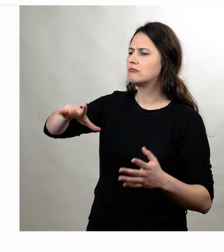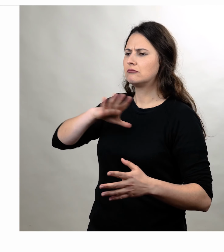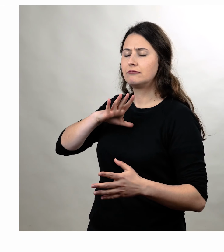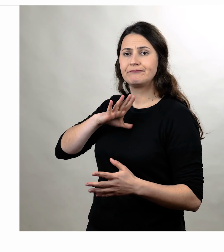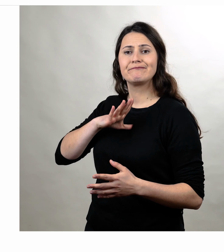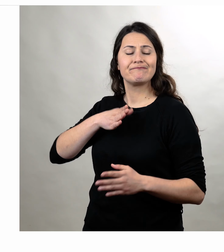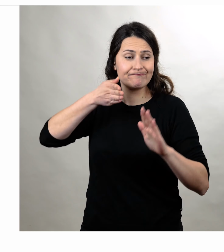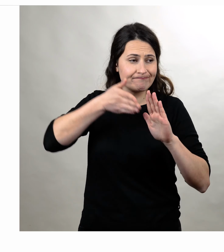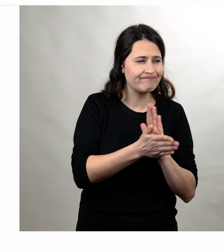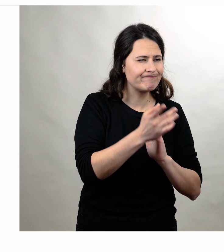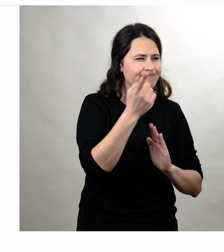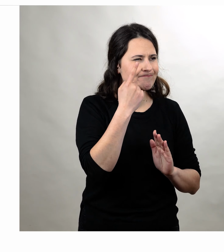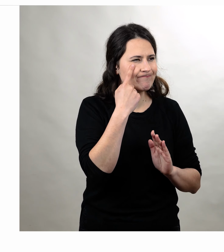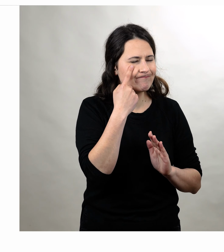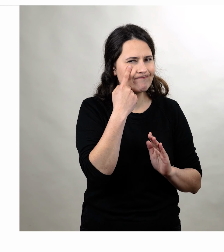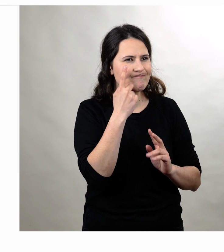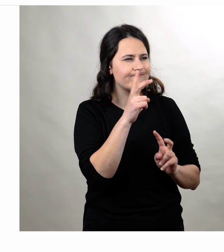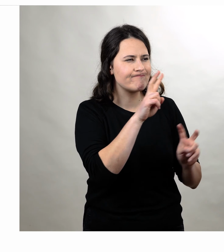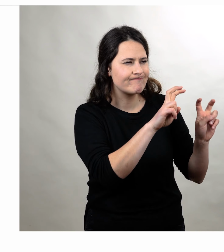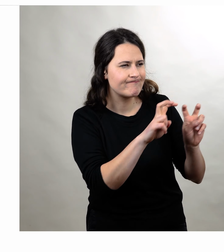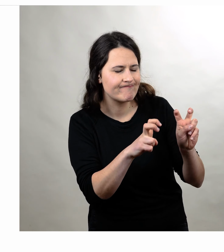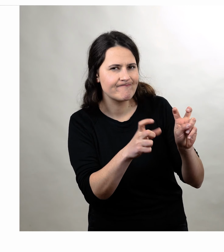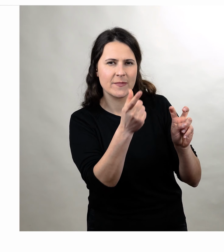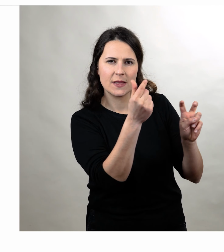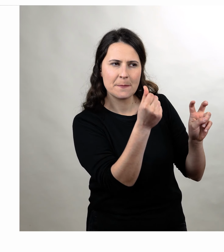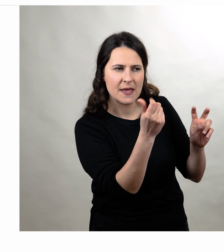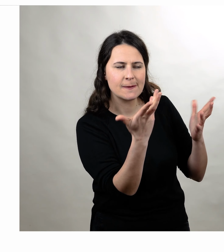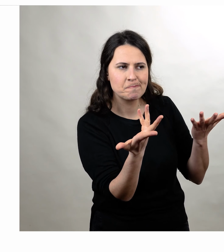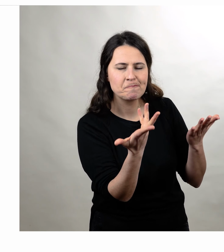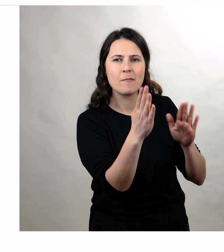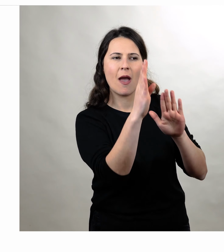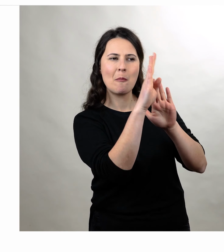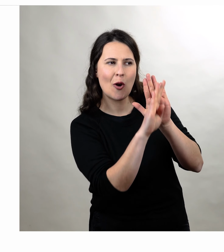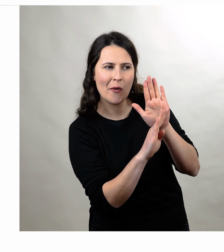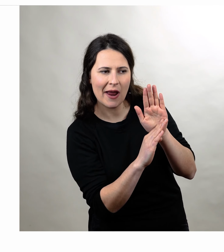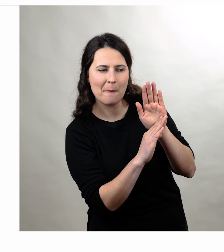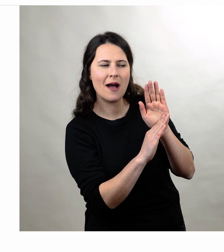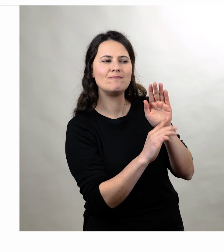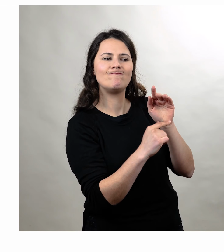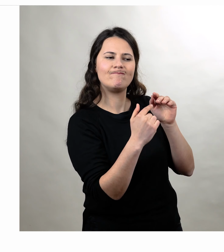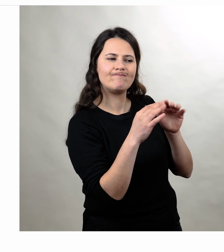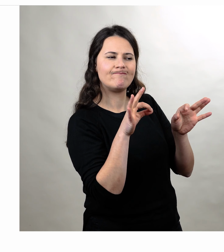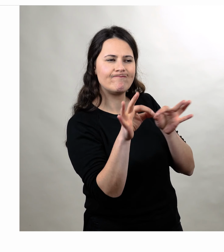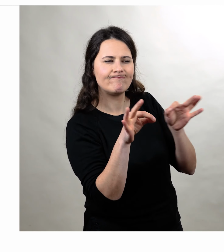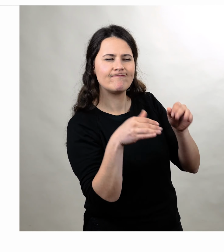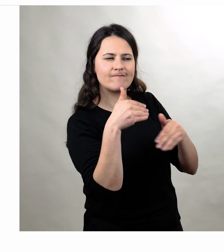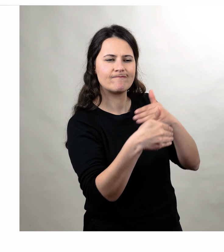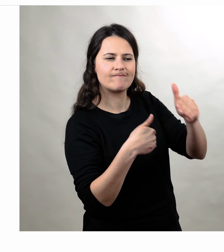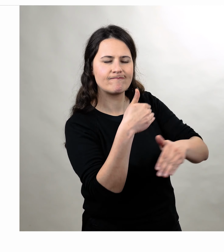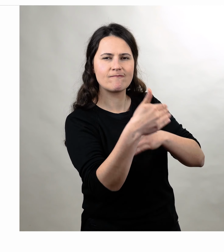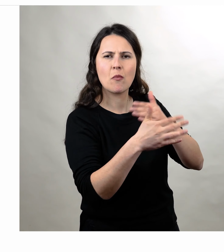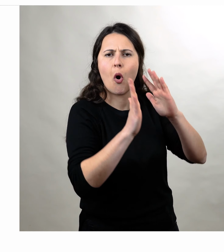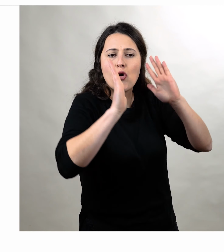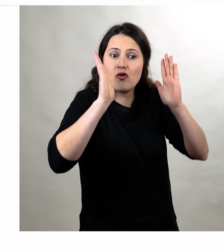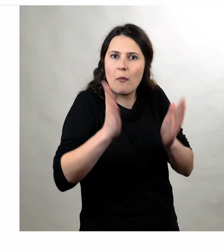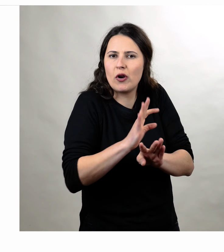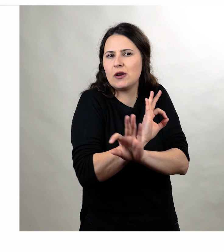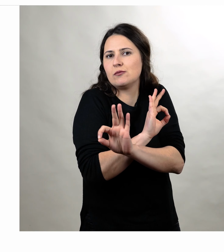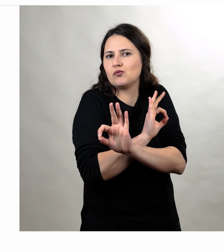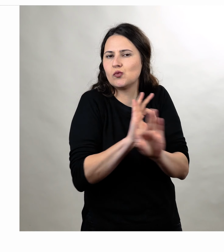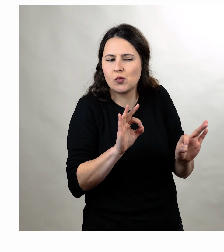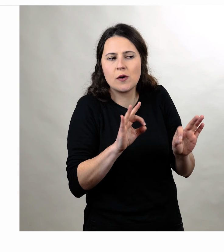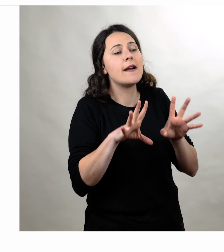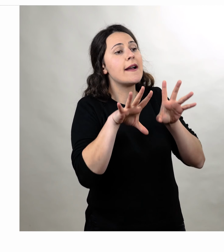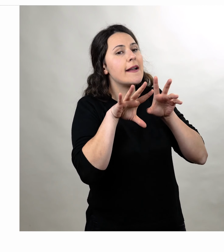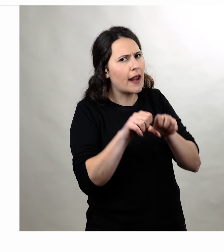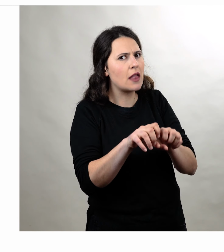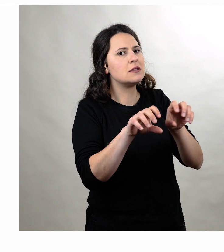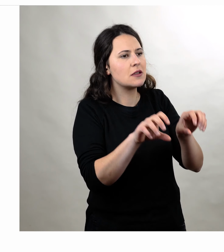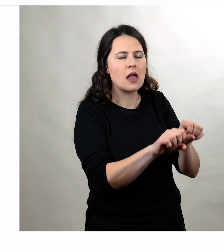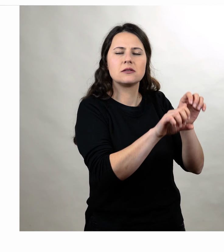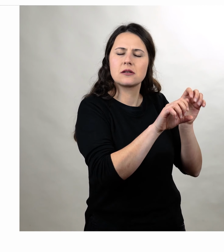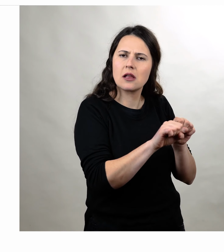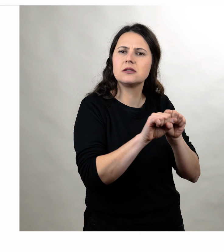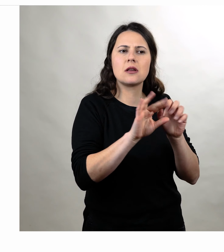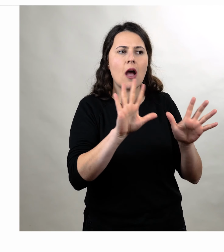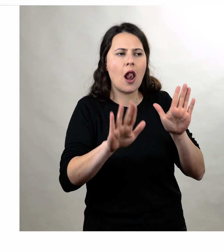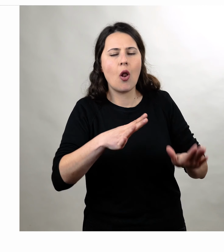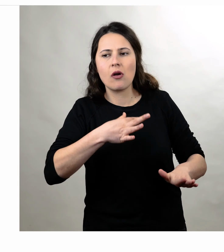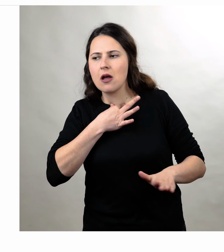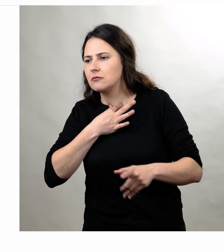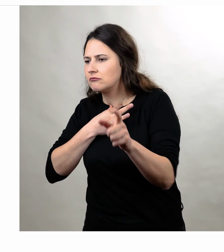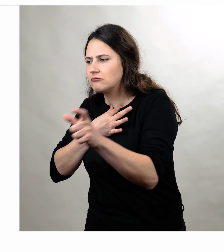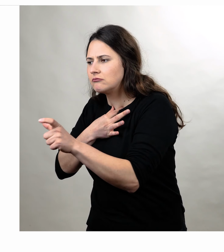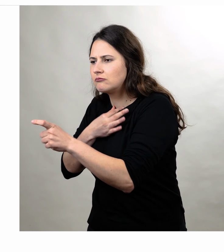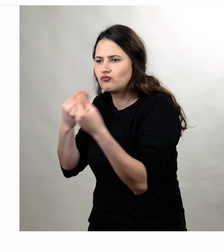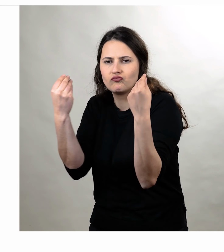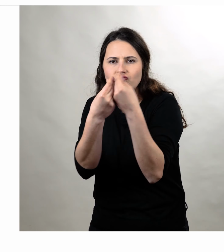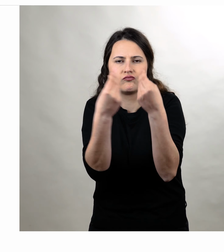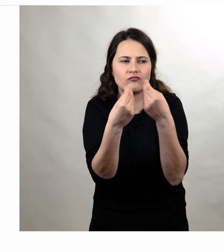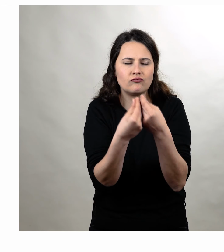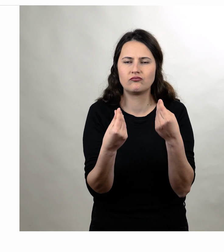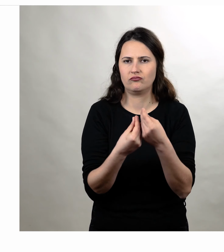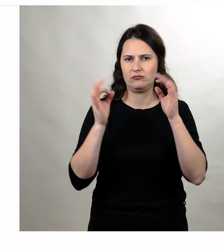να προγραμματίσουν τις διακοπές τους με τον καλύτερο δυνατό τρόπο και να κάνουν τις αντίστοιχες κρατήσεις σύμφωνα με τις ανάγκες τους.